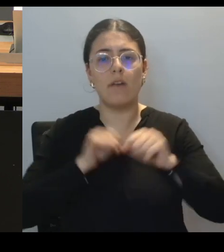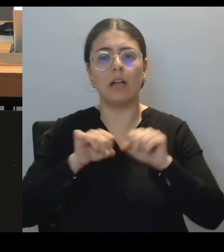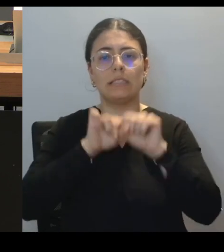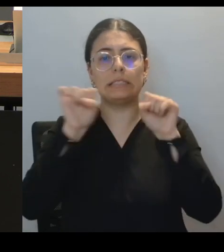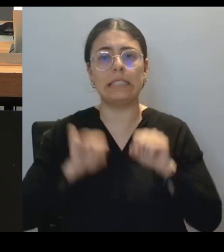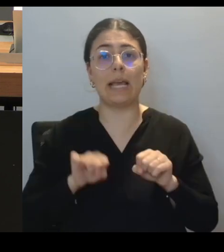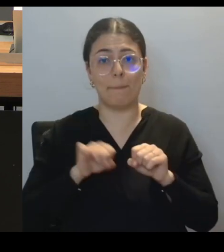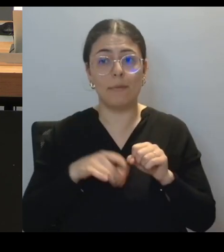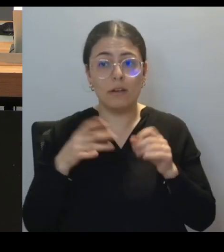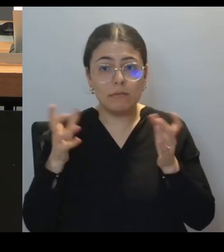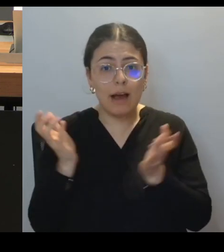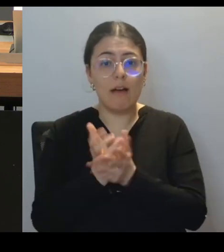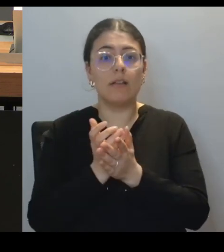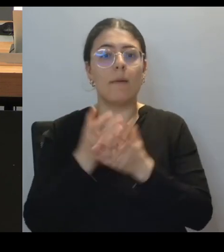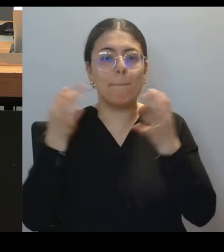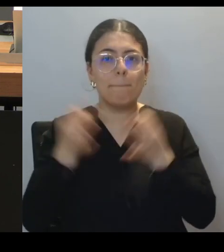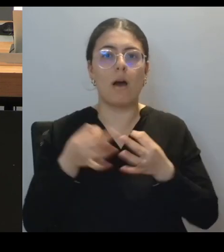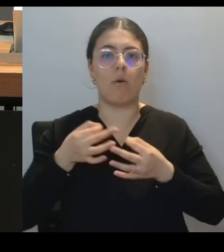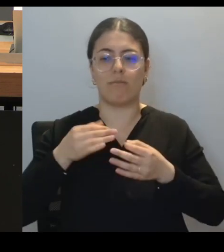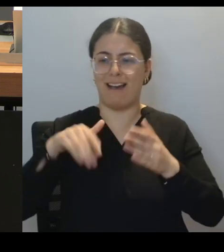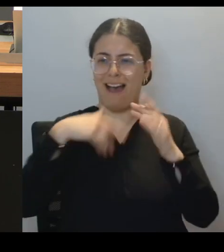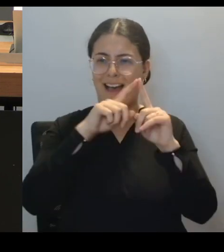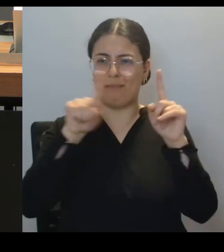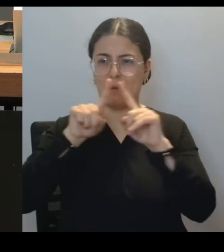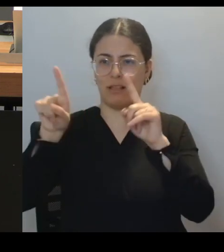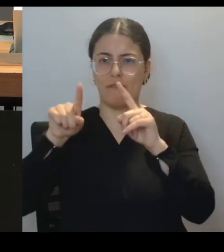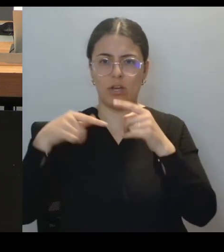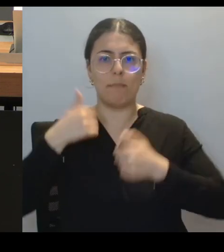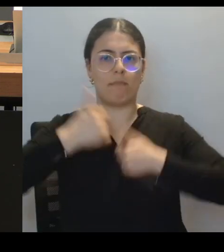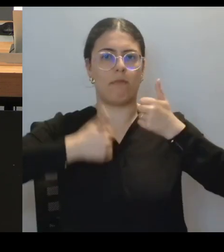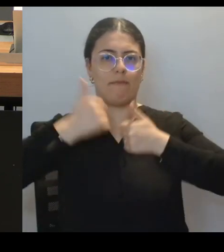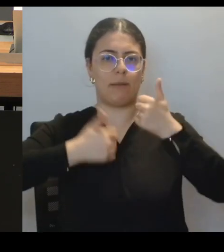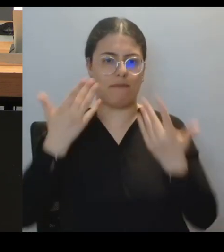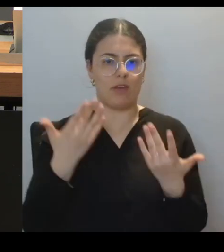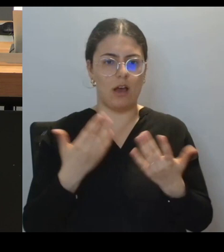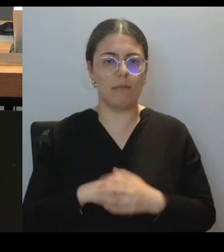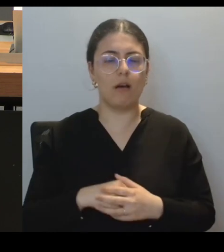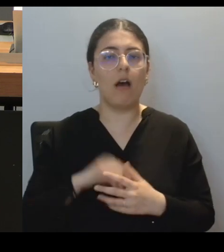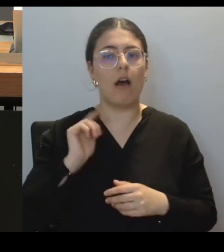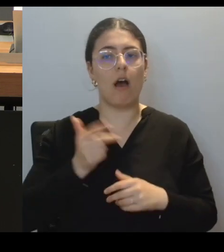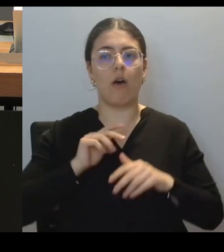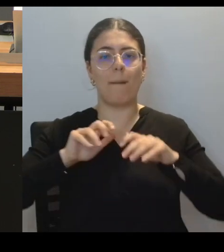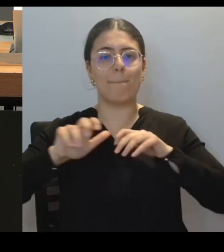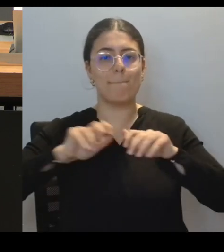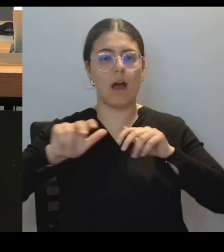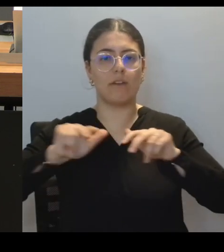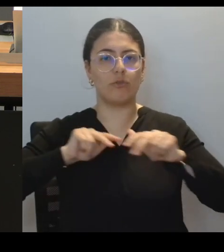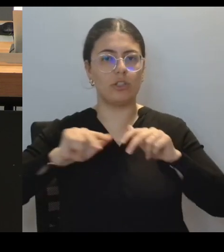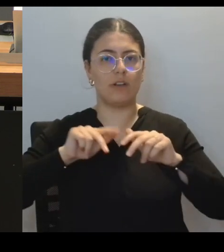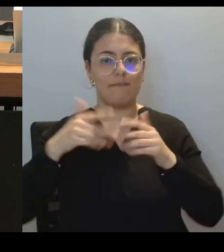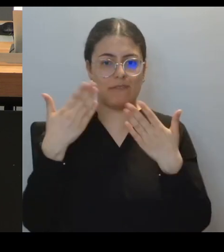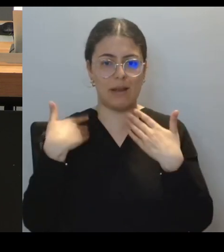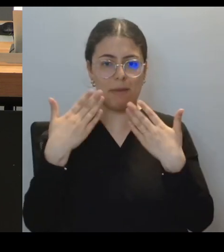Der marktwirtschaftliche Wettbewerb führt nämlich nicht nur zu günstiger eren Preisen, sondern fördert auch die Qualität des Angebots.